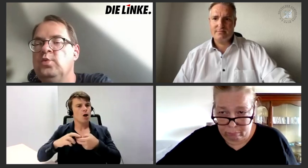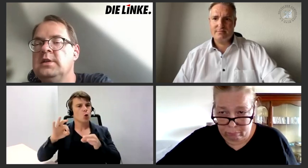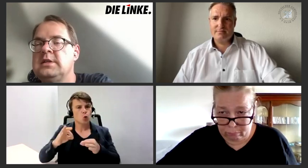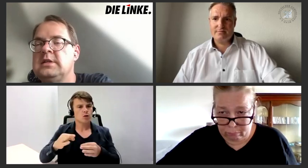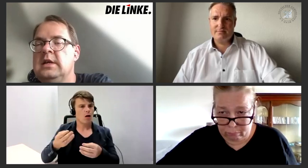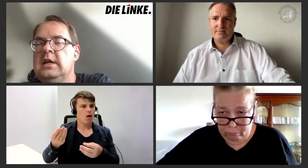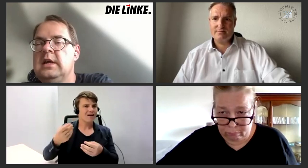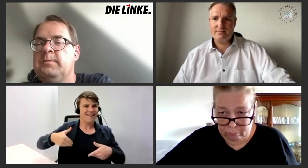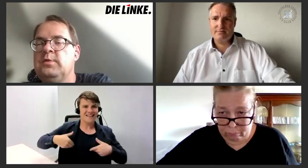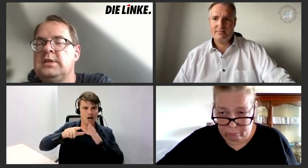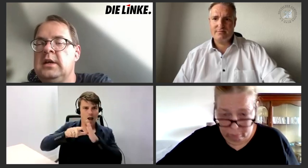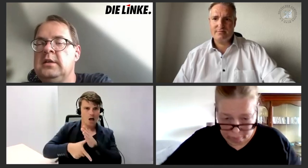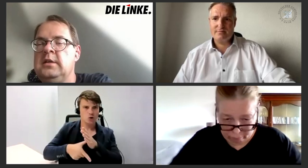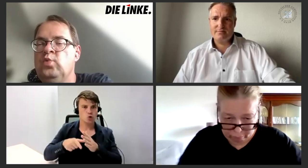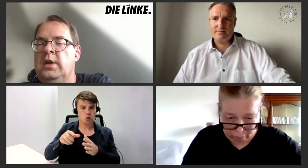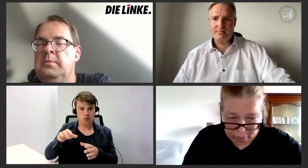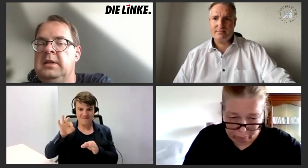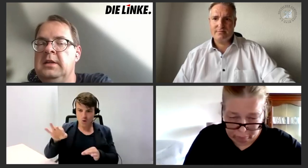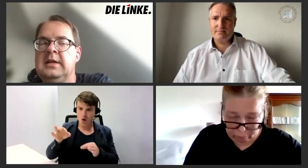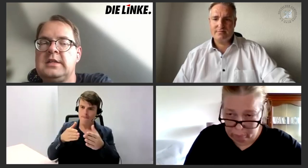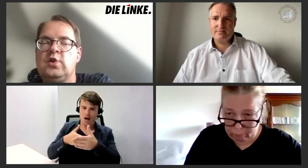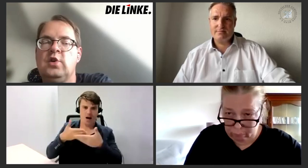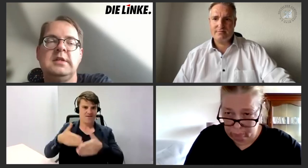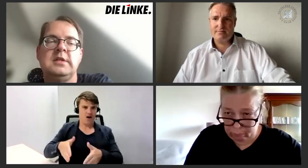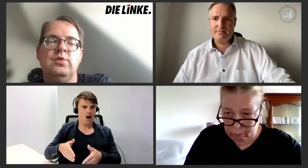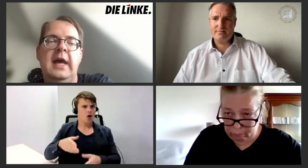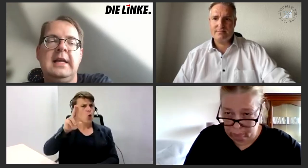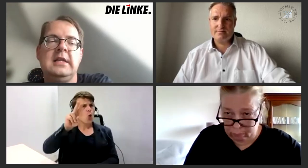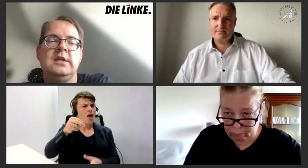Herstellung von Barrierefreiheit, und das gibt uns ja die UN-Behindertenrechtskonvention